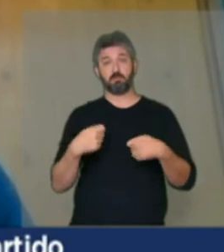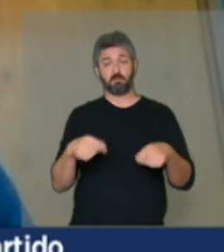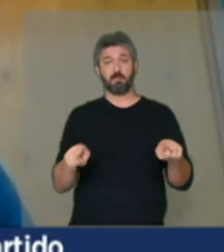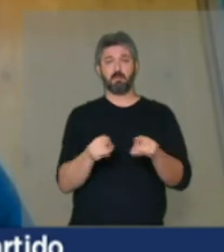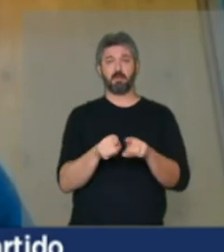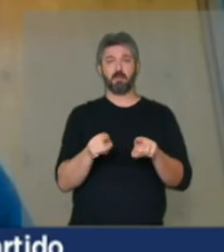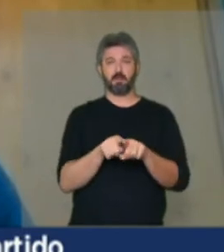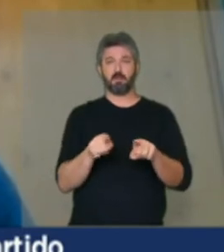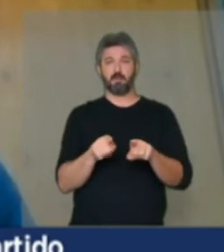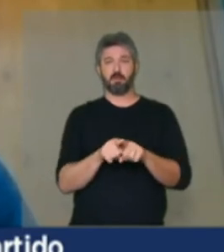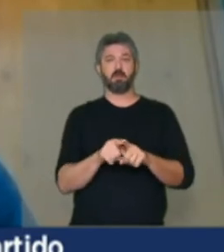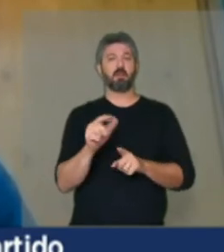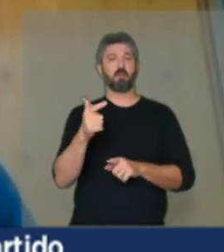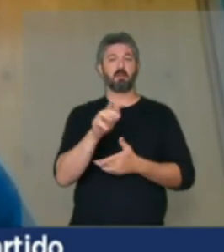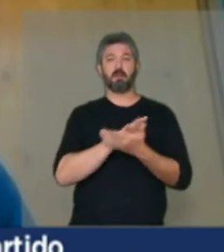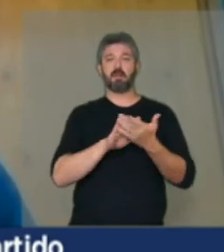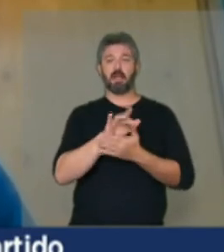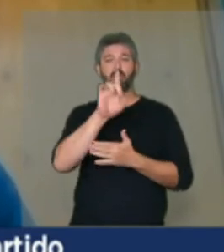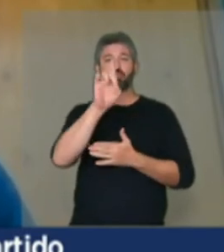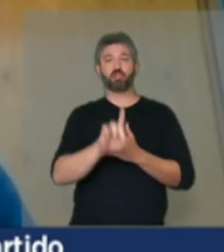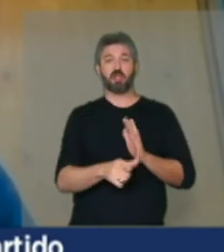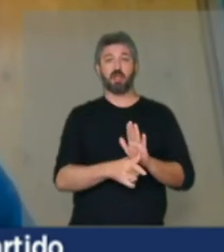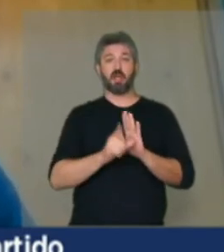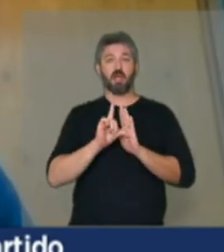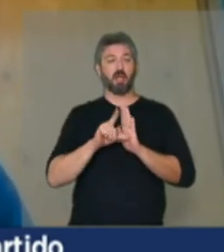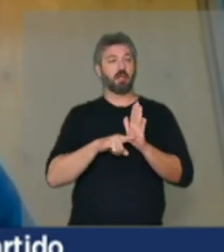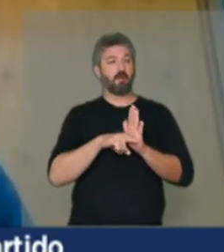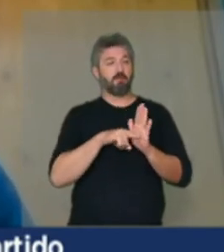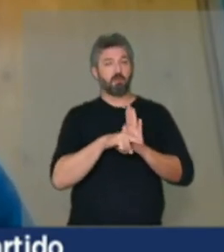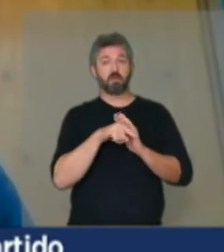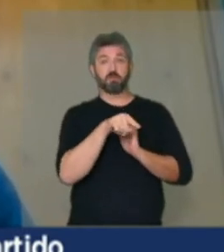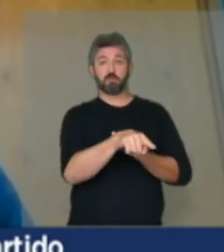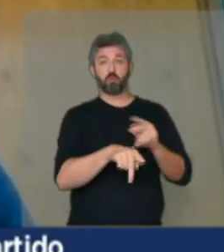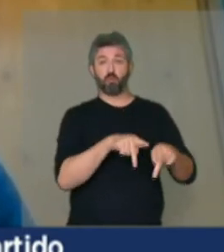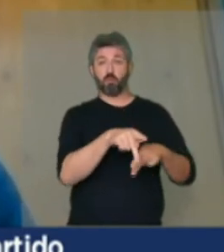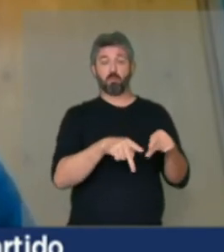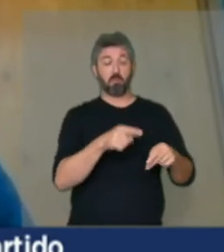ERRO DESDE QUE FOI PROTOCOLADO, É PRECISO DIZER